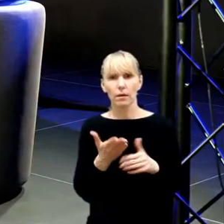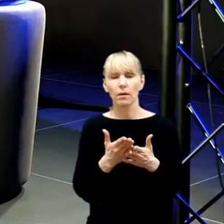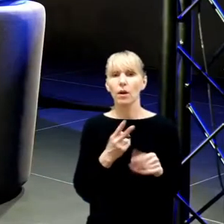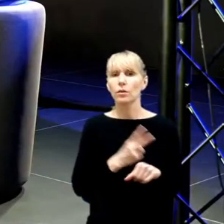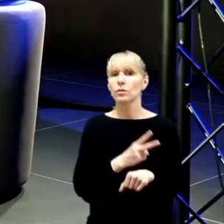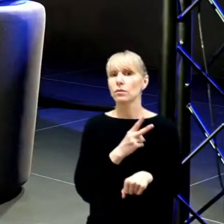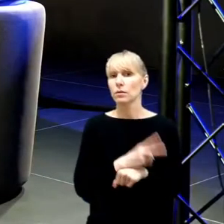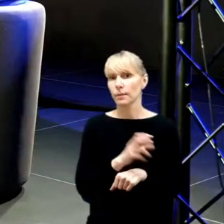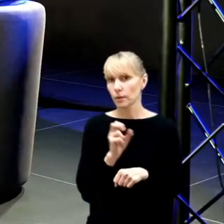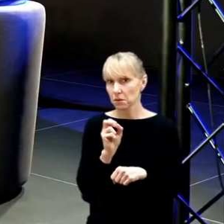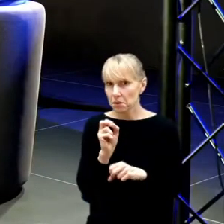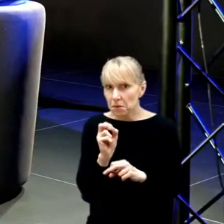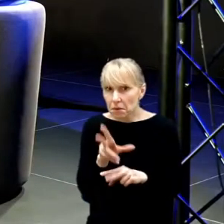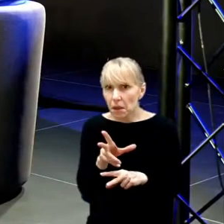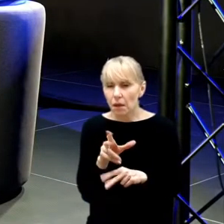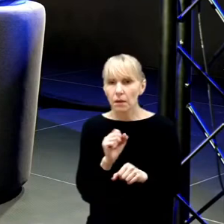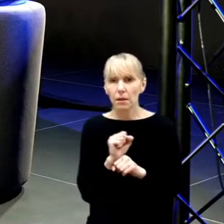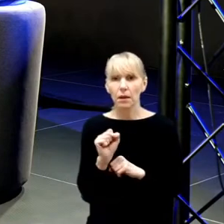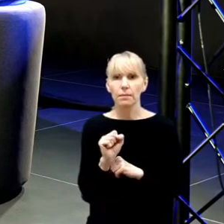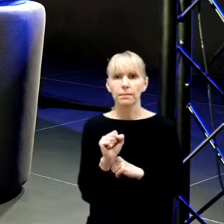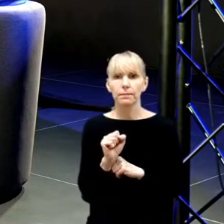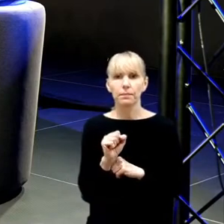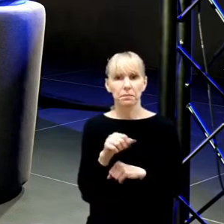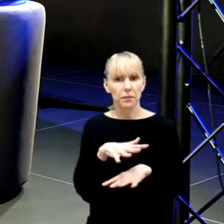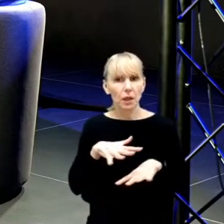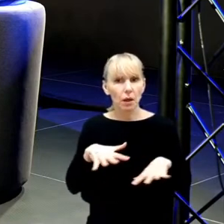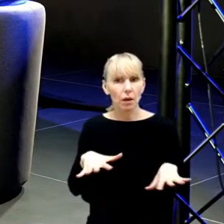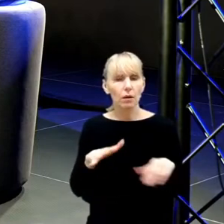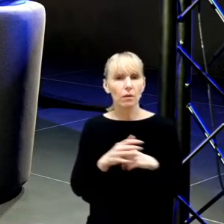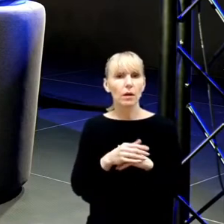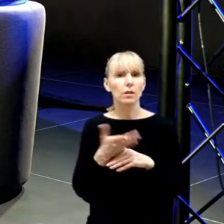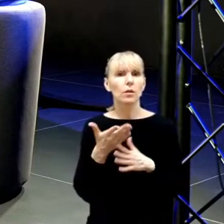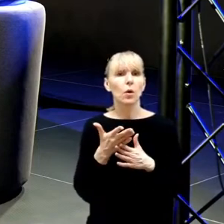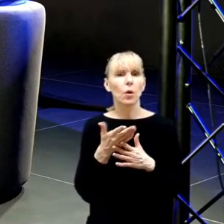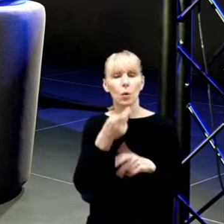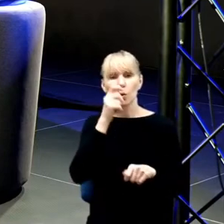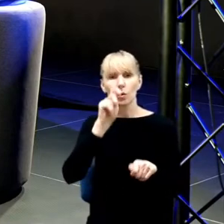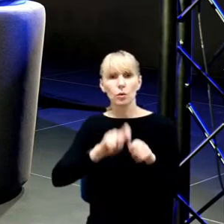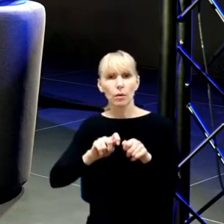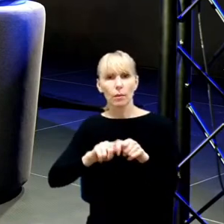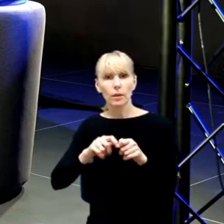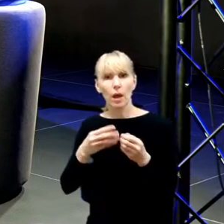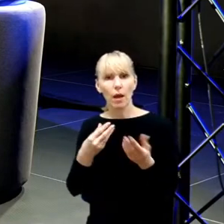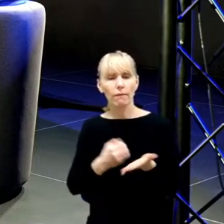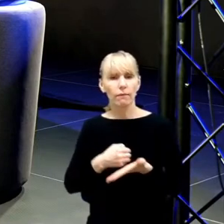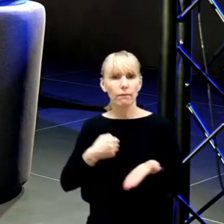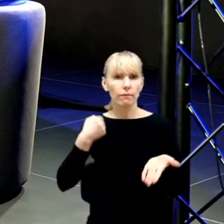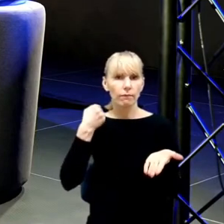znaczy w sensie stopnia dofinansowania, bo Pan dyrektor mówił o tych zasobach,